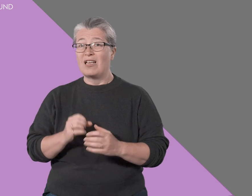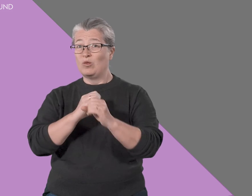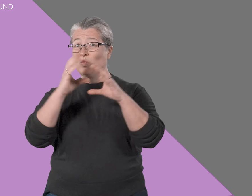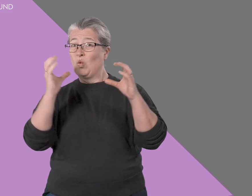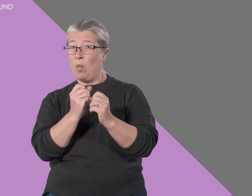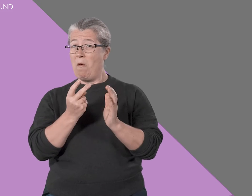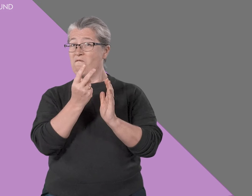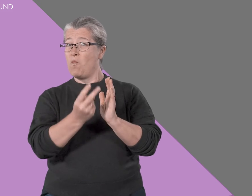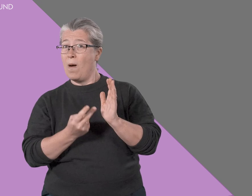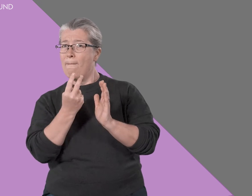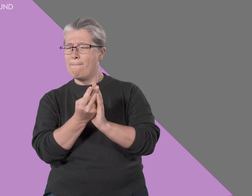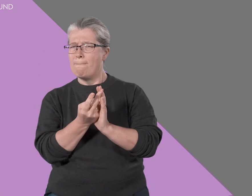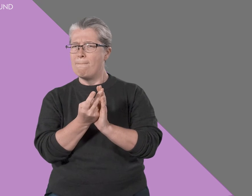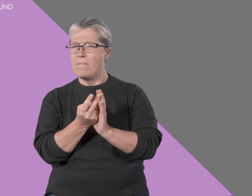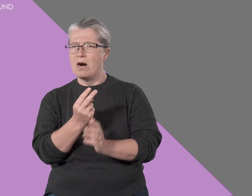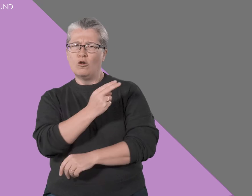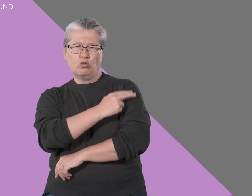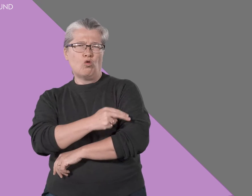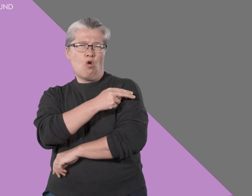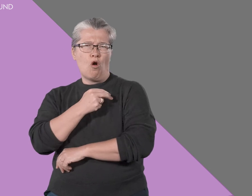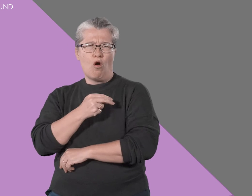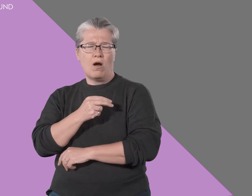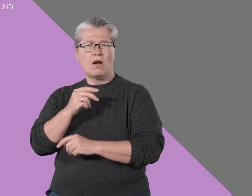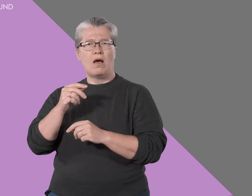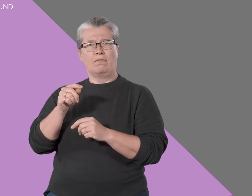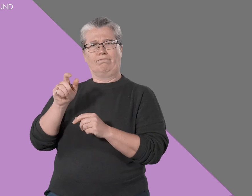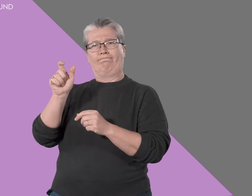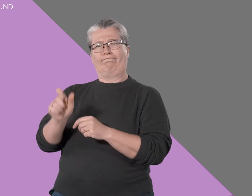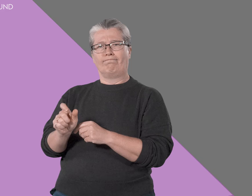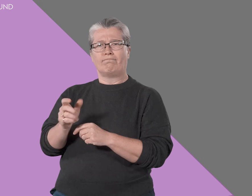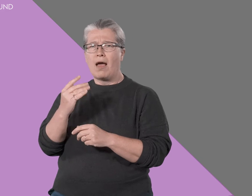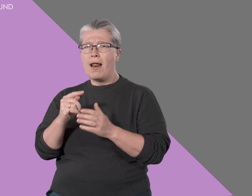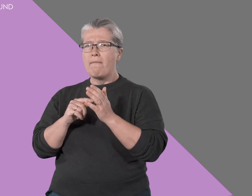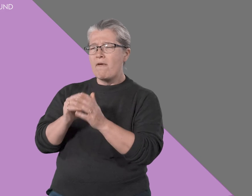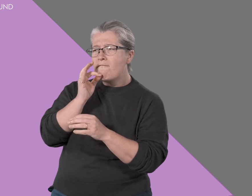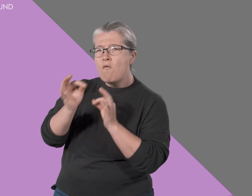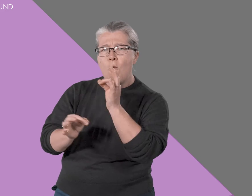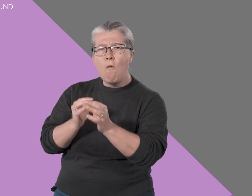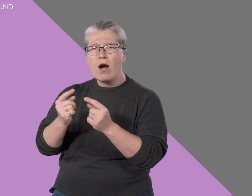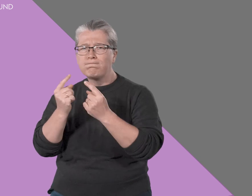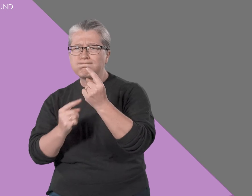Under frågestunden med sömnapnéskötaren kan du diskutera -